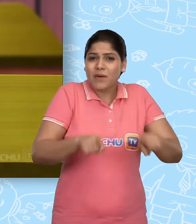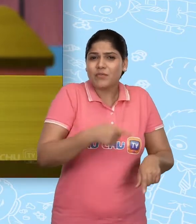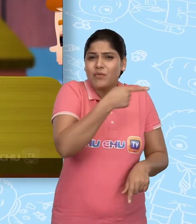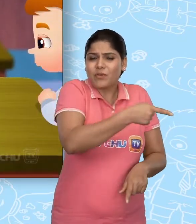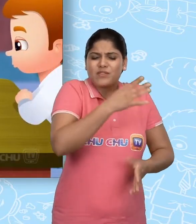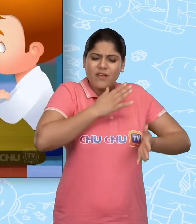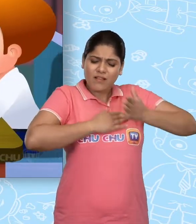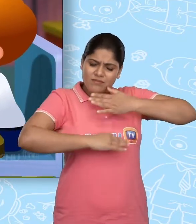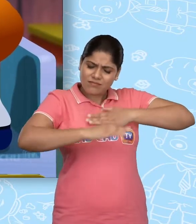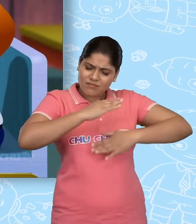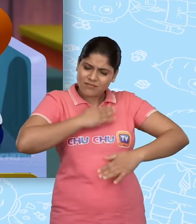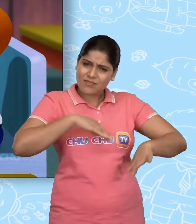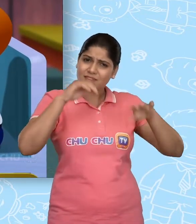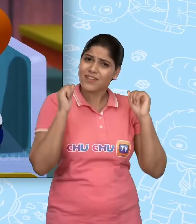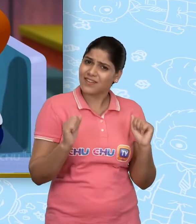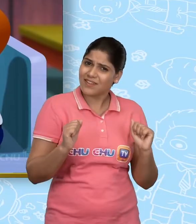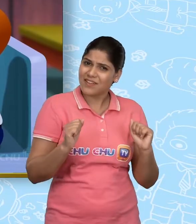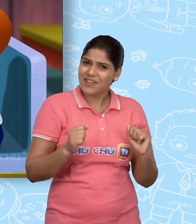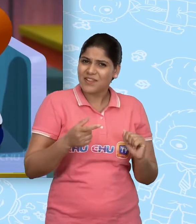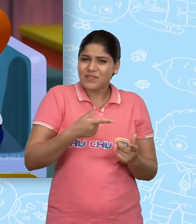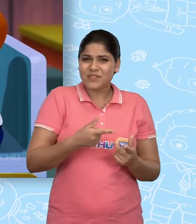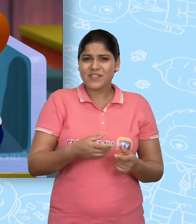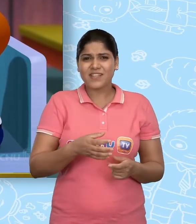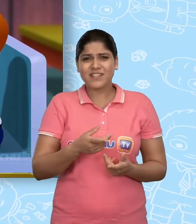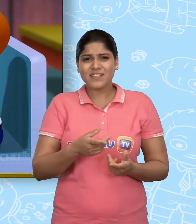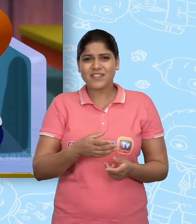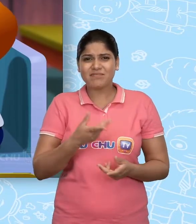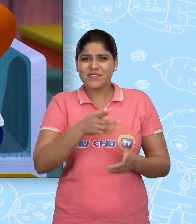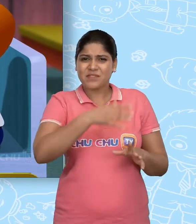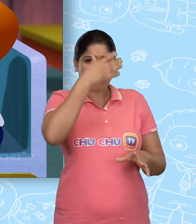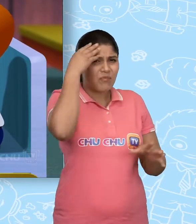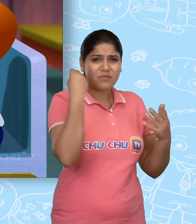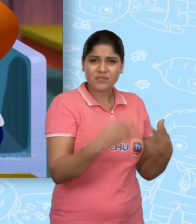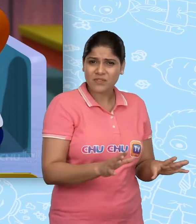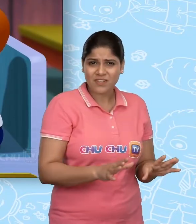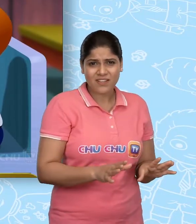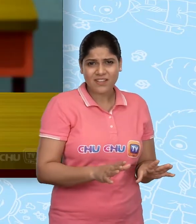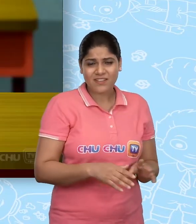पर वो तो एकदम शान्त बैठा था। उसने एकदम से ChaCha को माफ कर दिया।